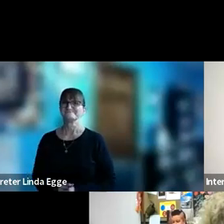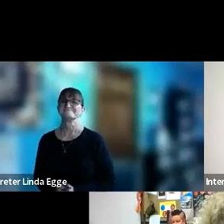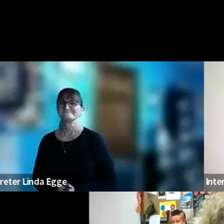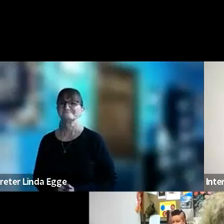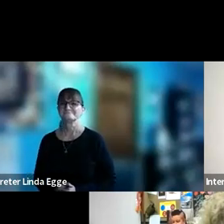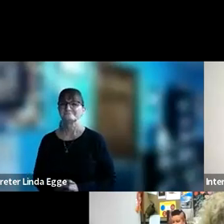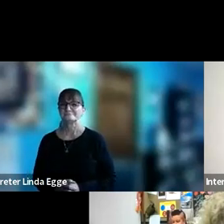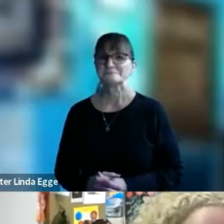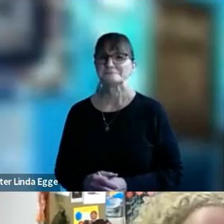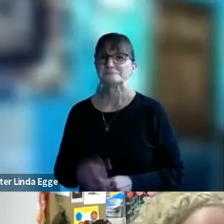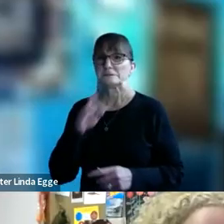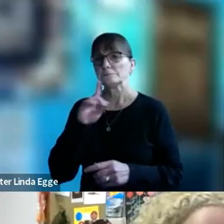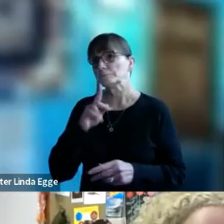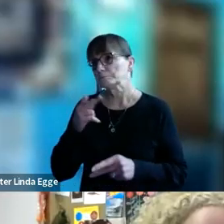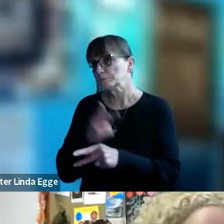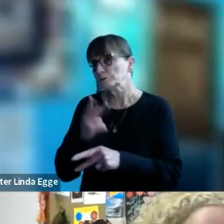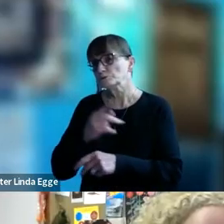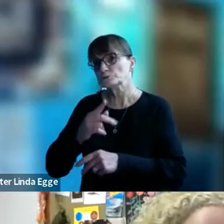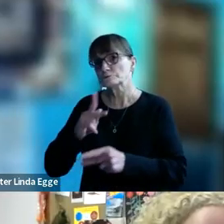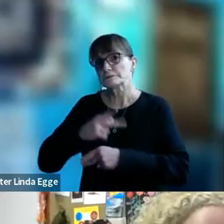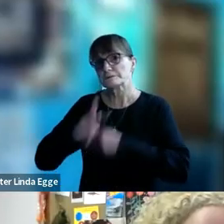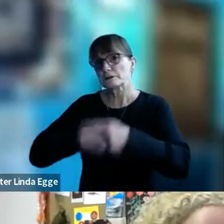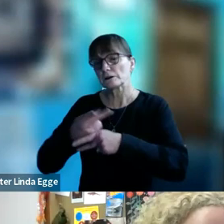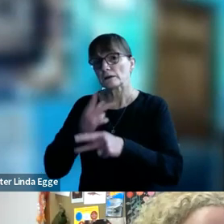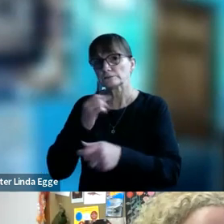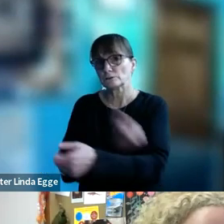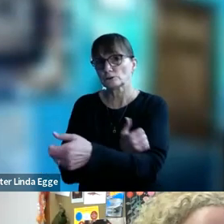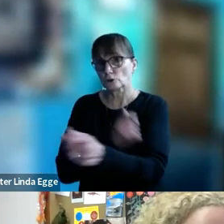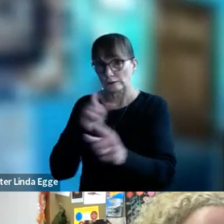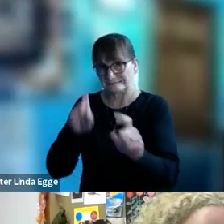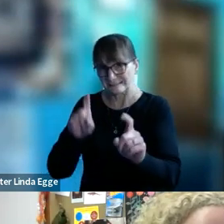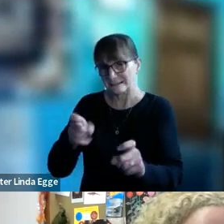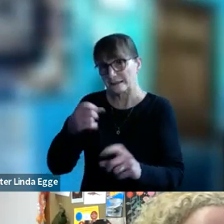¿Ha utilizado diferentes tipos de pruebas de drogas para demostrar periodos de no consumo?